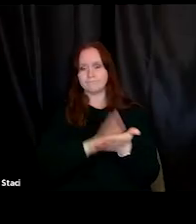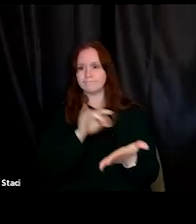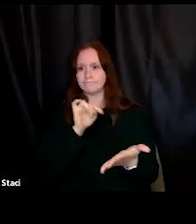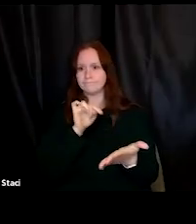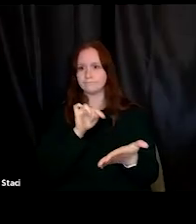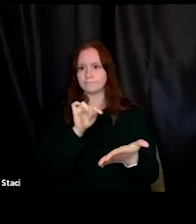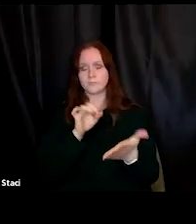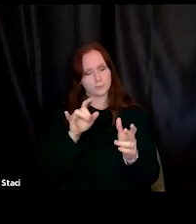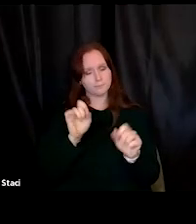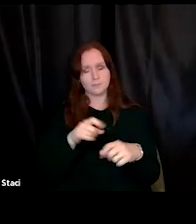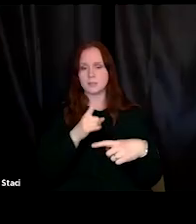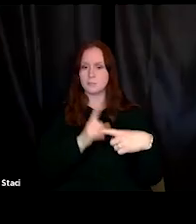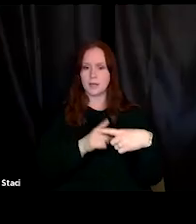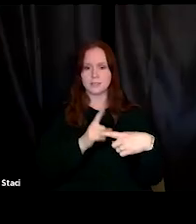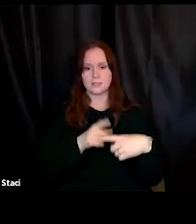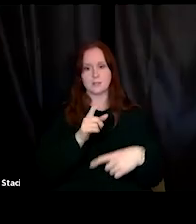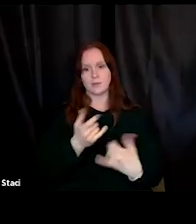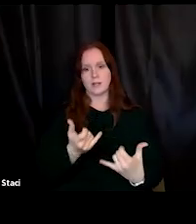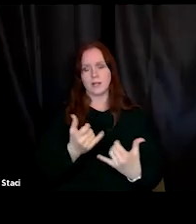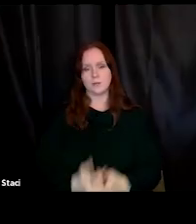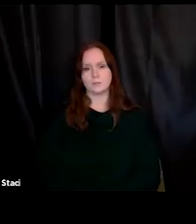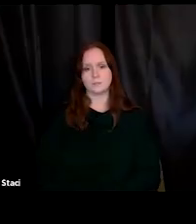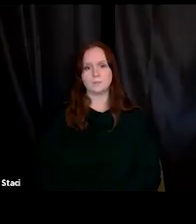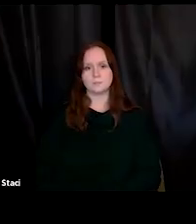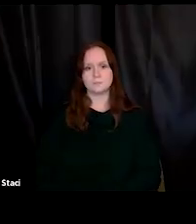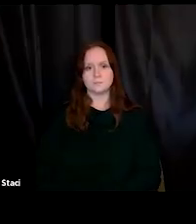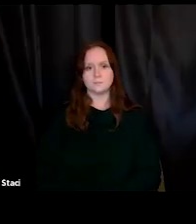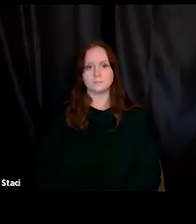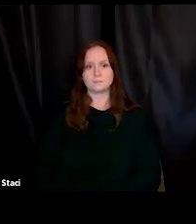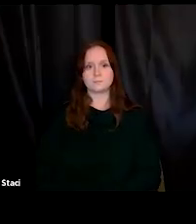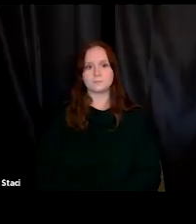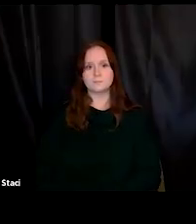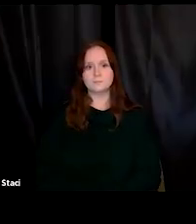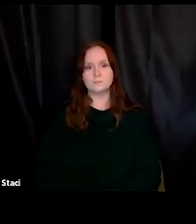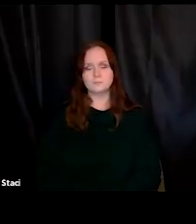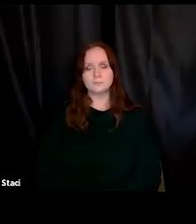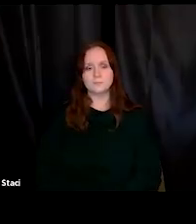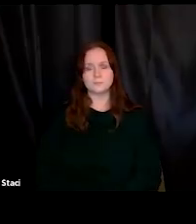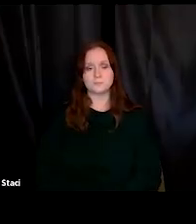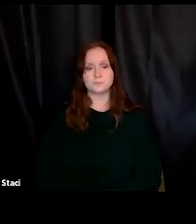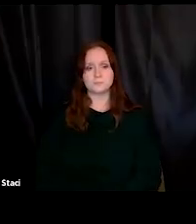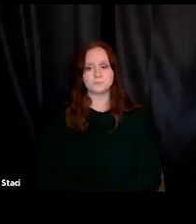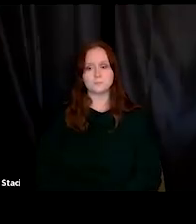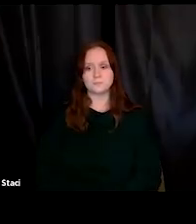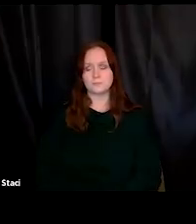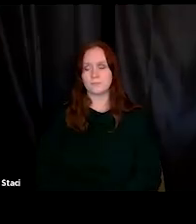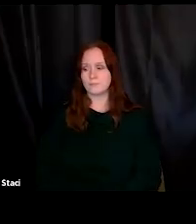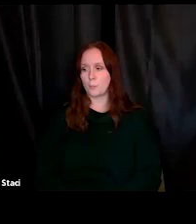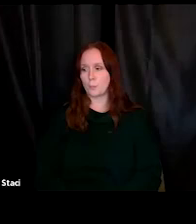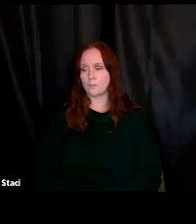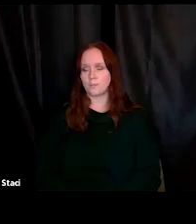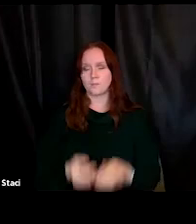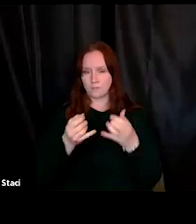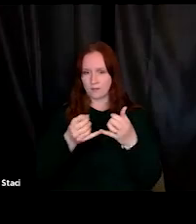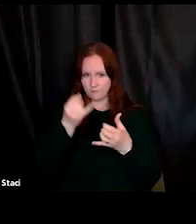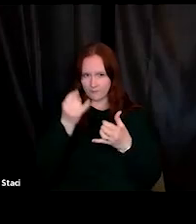Muy bien, voy a repasar solo algunos de los servicios en línea y nuestra maravillosa presentadora de la SSA, Jarita,